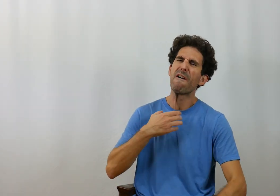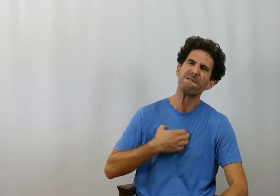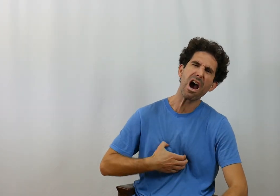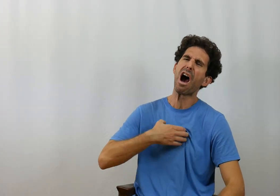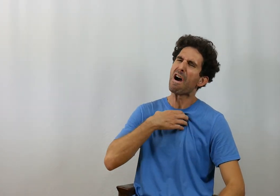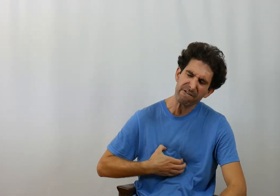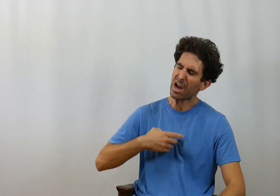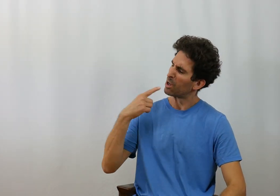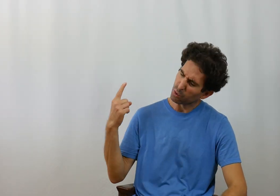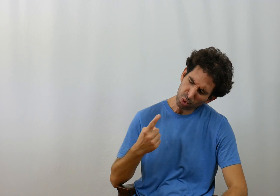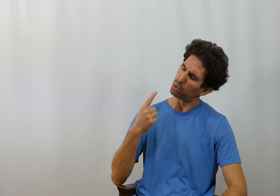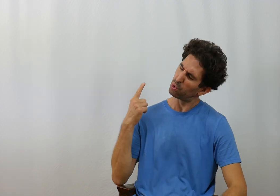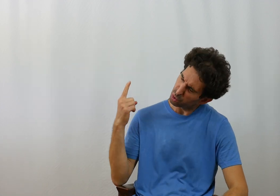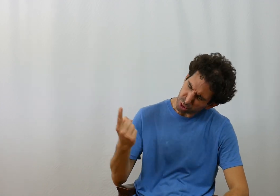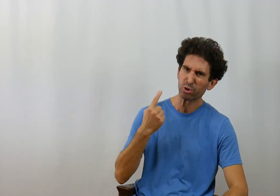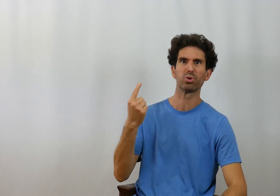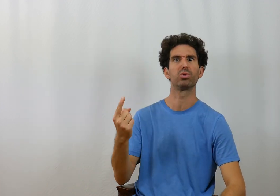Elle a toujours faim.